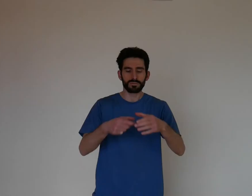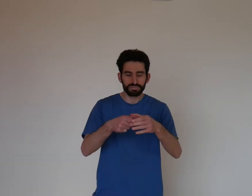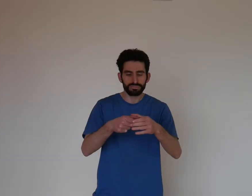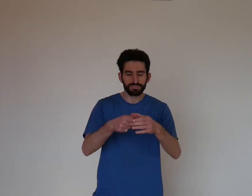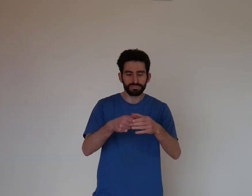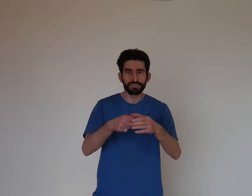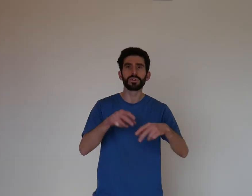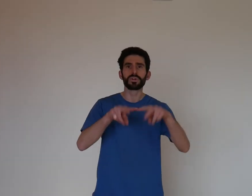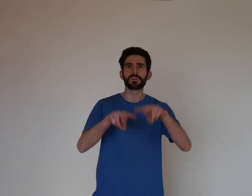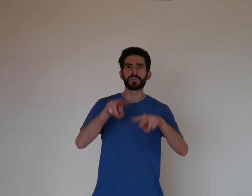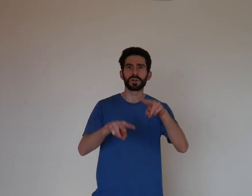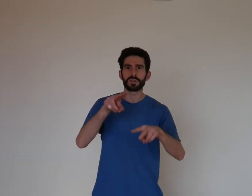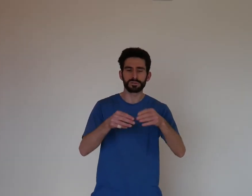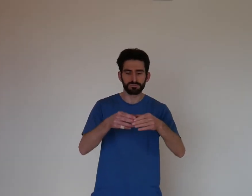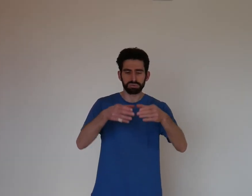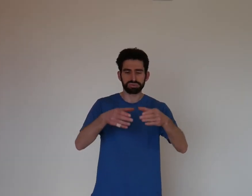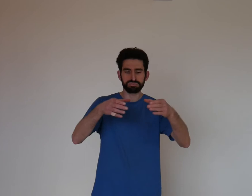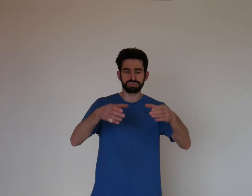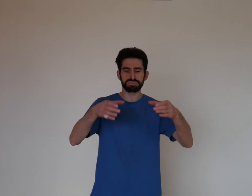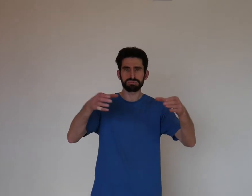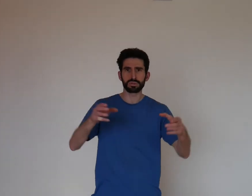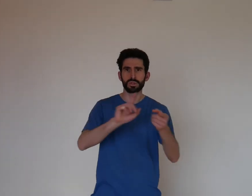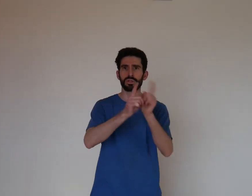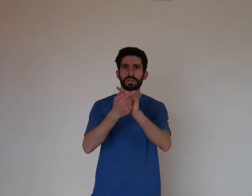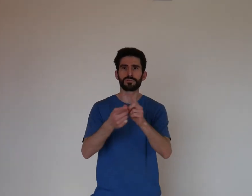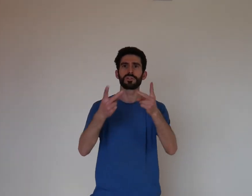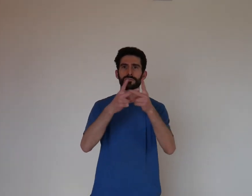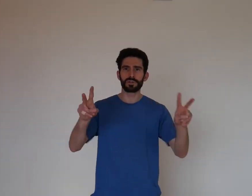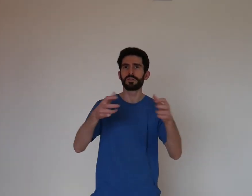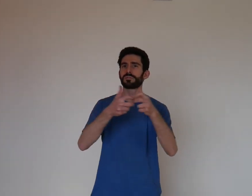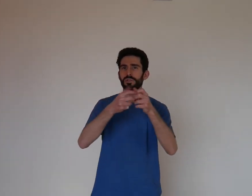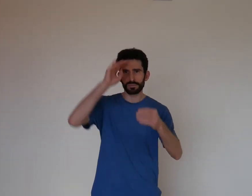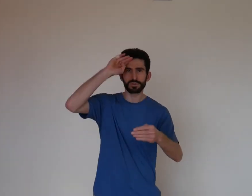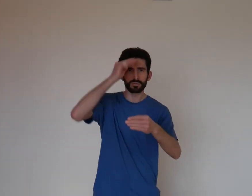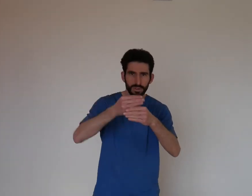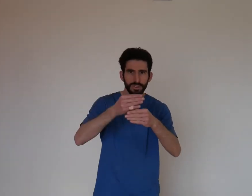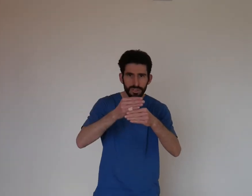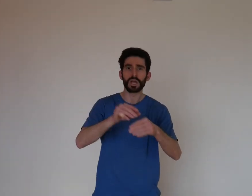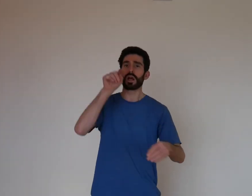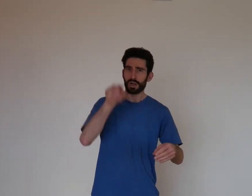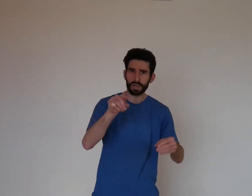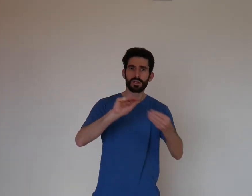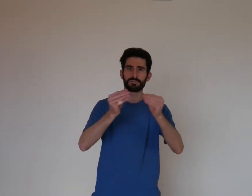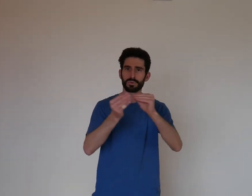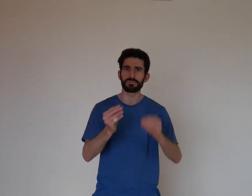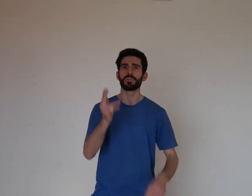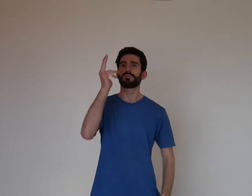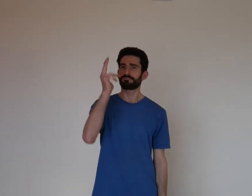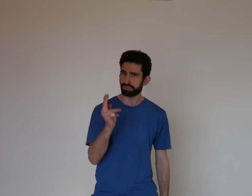Quand les villages deviennent des villes, comme au Moyen-Âge, les problèmes commencent.